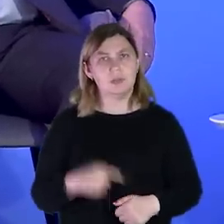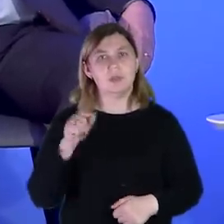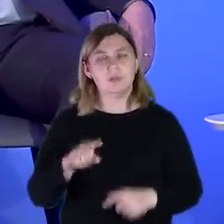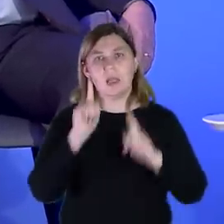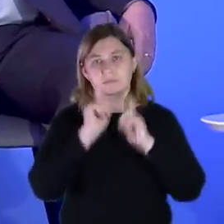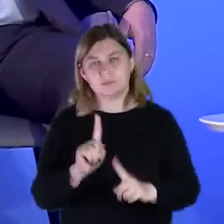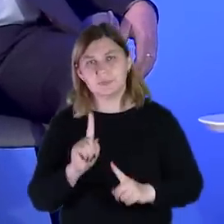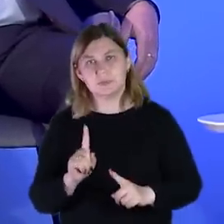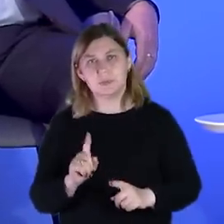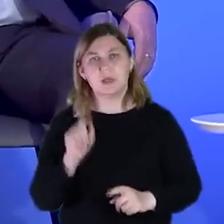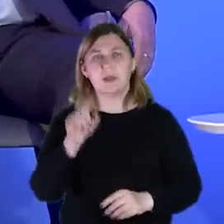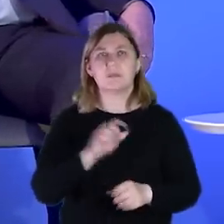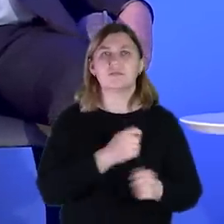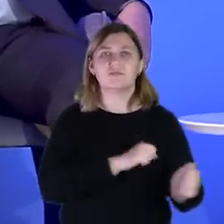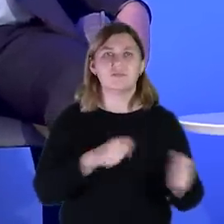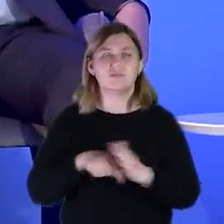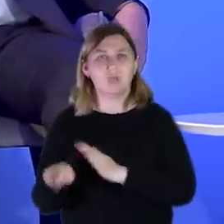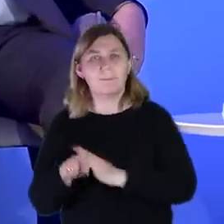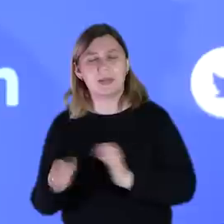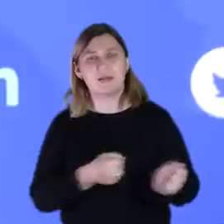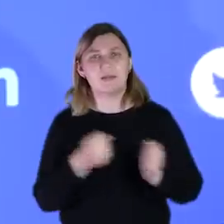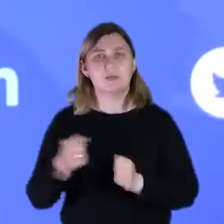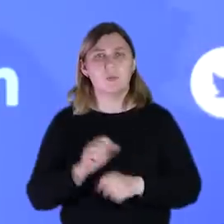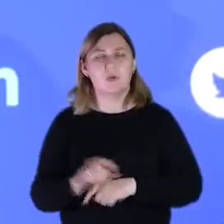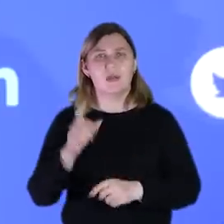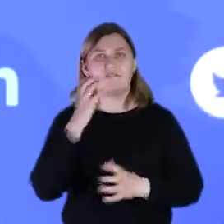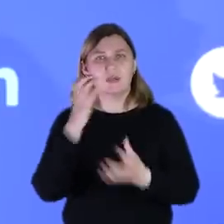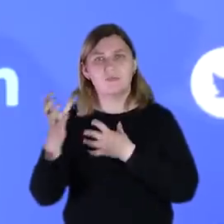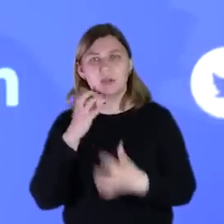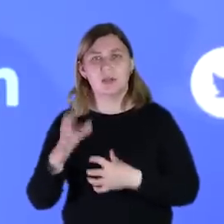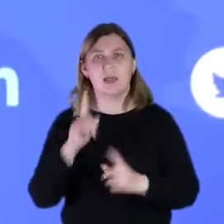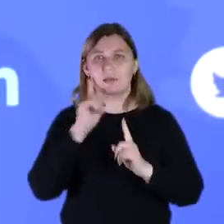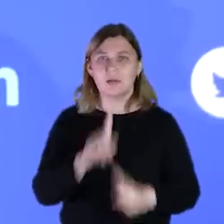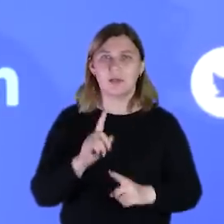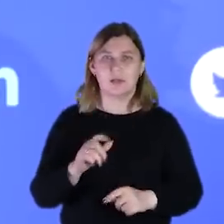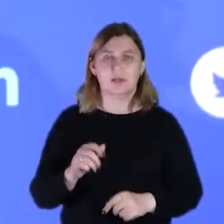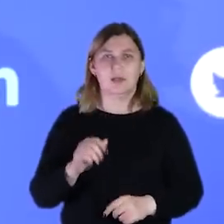realiów-i przemytu, i prowadzenia wywiadu, jak również realia strony sowieckiej.